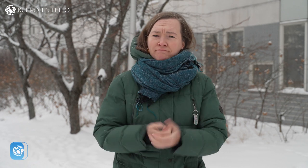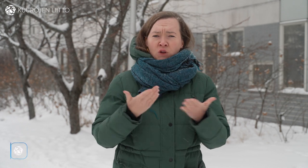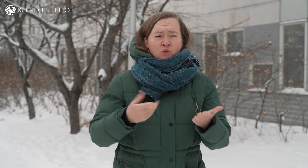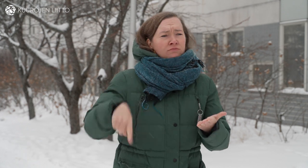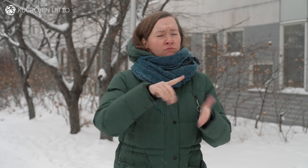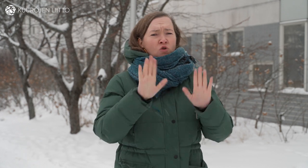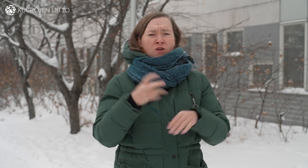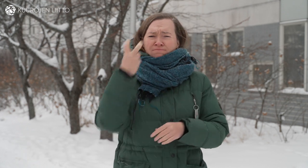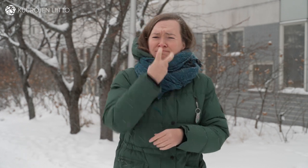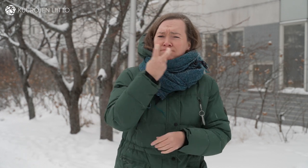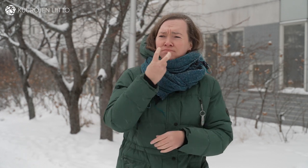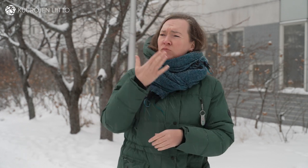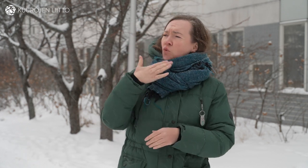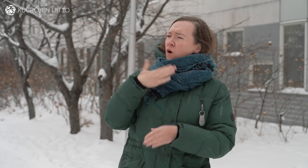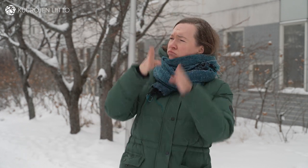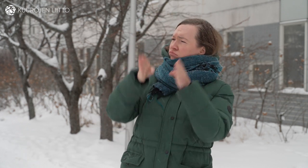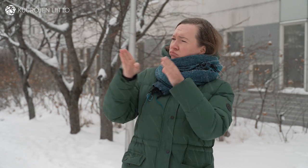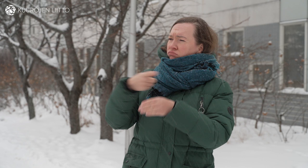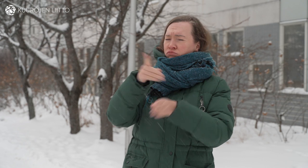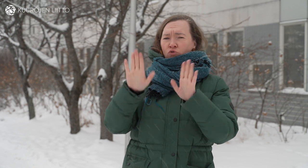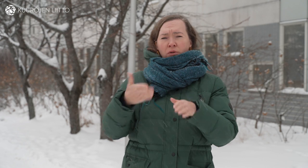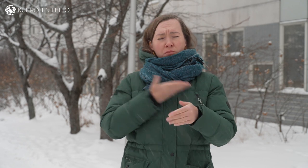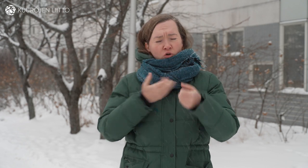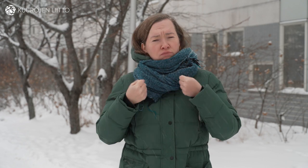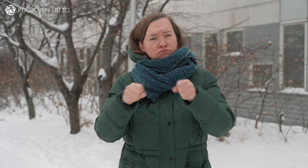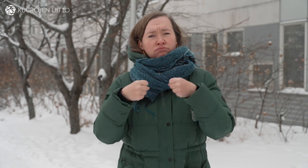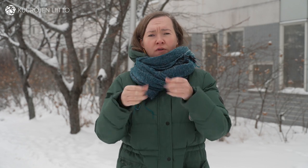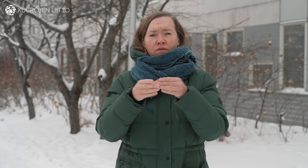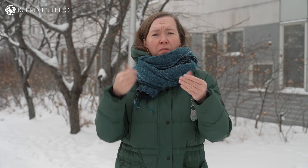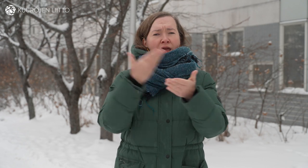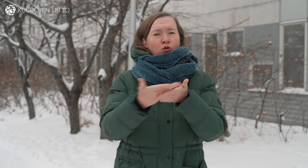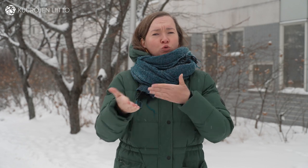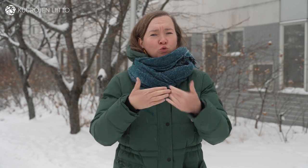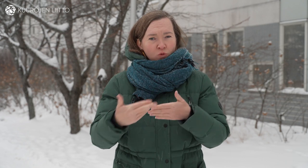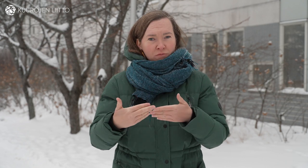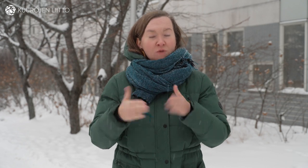He ovat nimittäin etsineet ihmisiä, jotka ovat tehneet vapaaehtoistyötä.